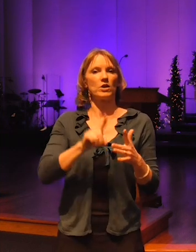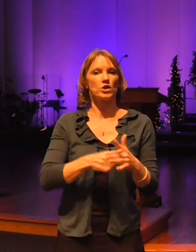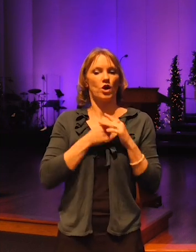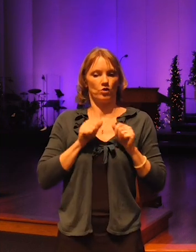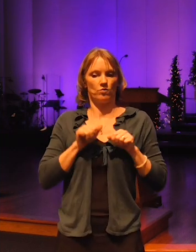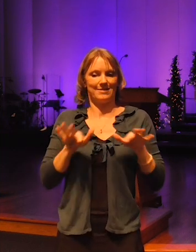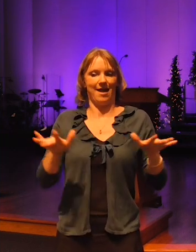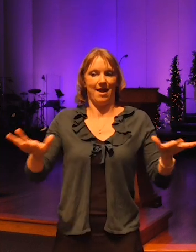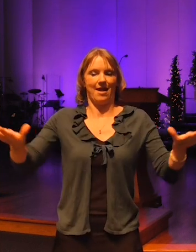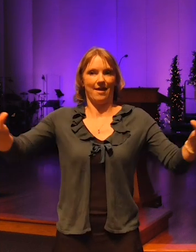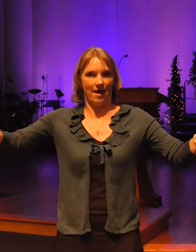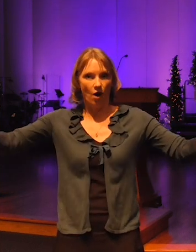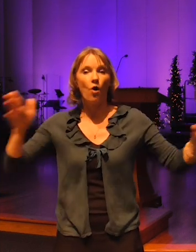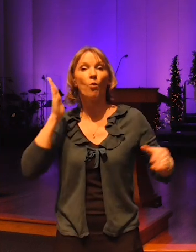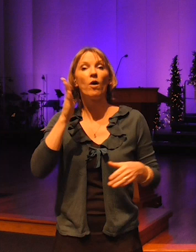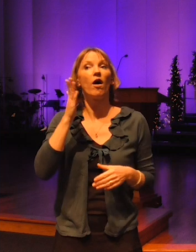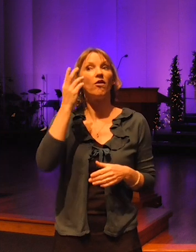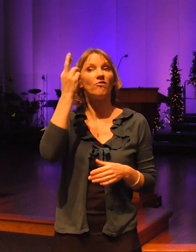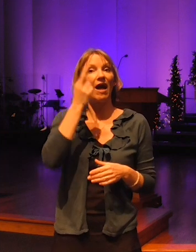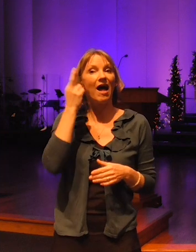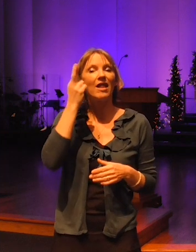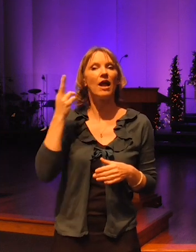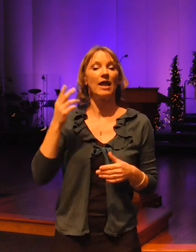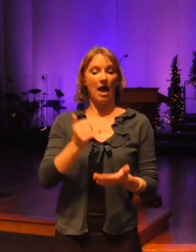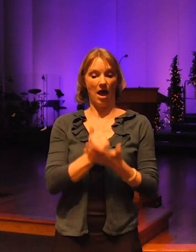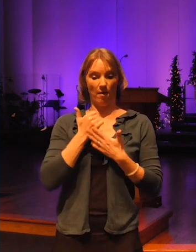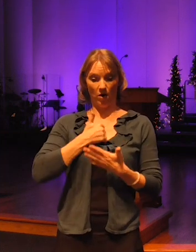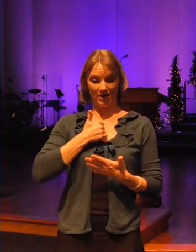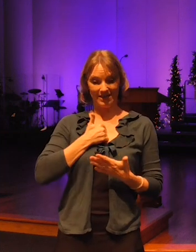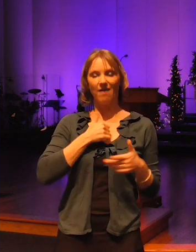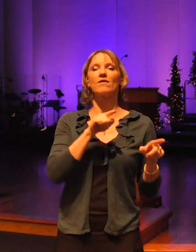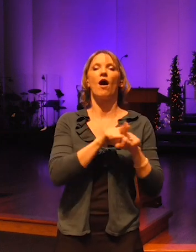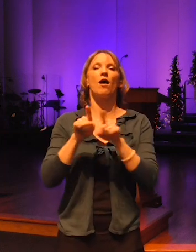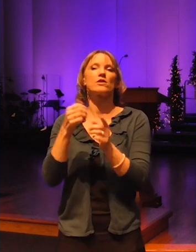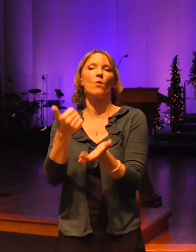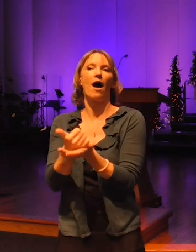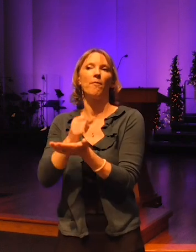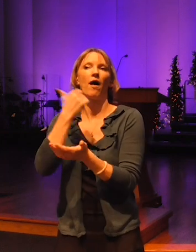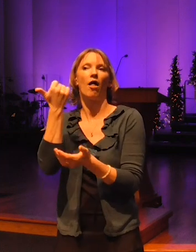que no solo nos estamos ayudando a nosotros mismos, sino que estamos ayudando a todos los que nos rodean. Sintonicemos nuestros